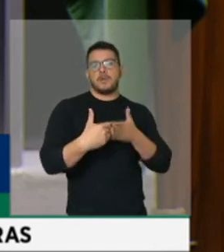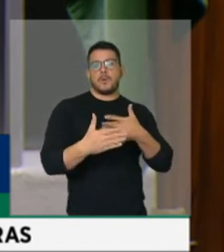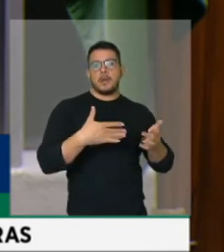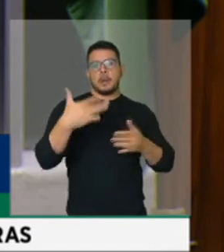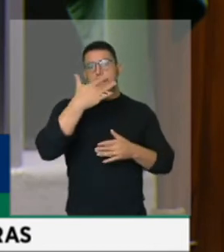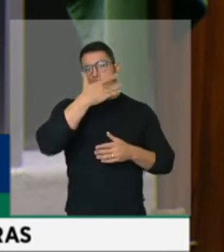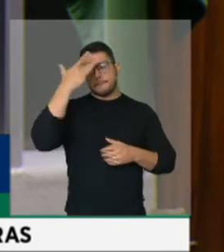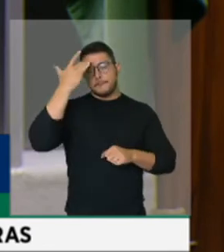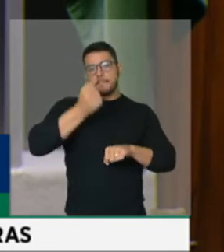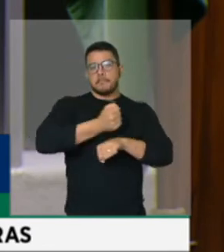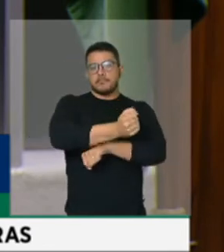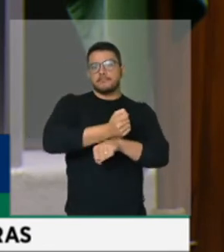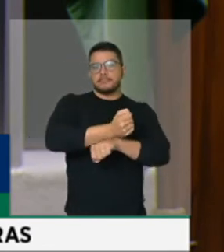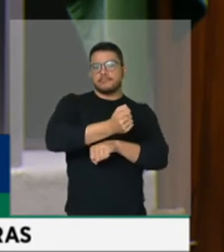ESTATAIS SÃO UM CABIDO DE